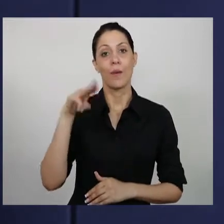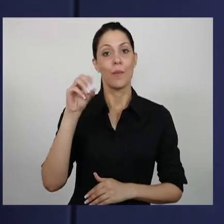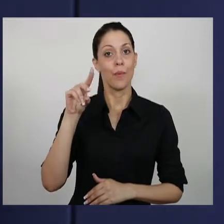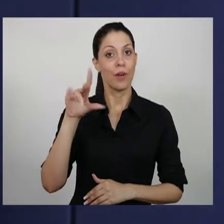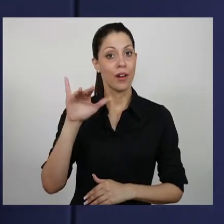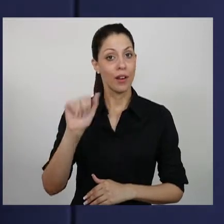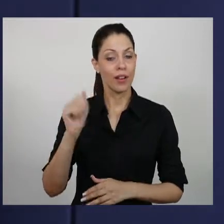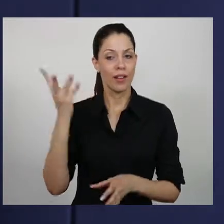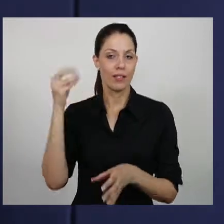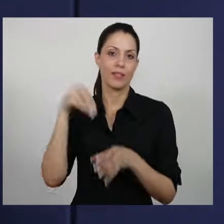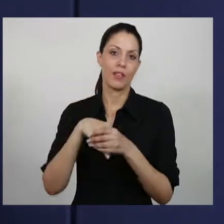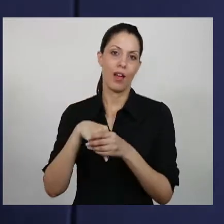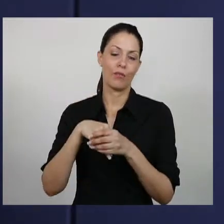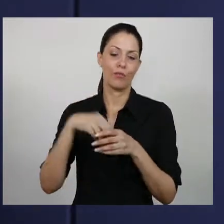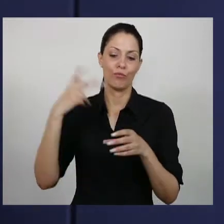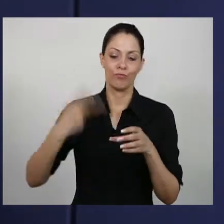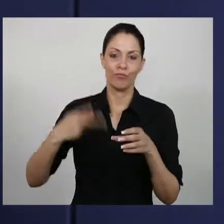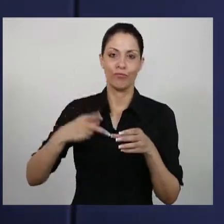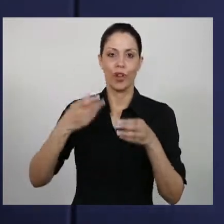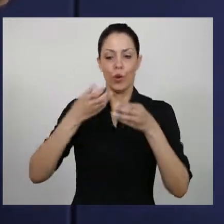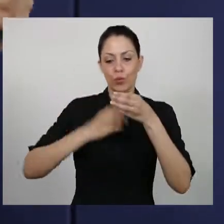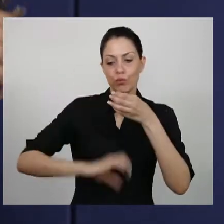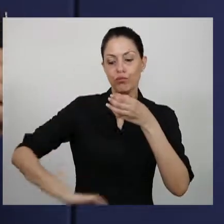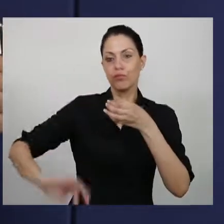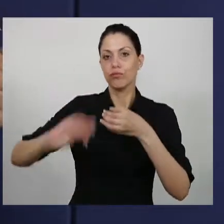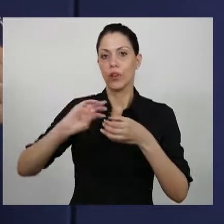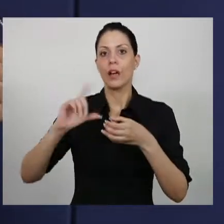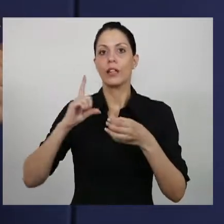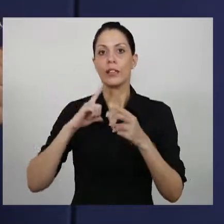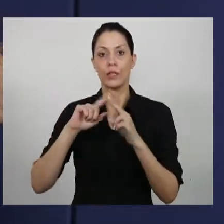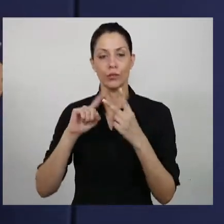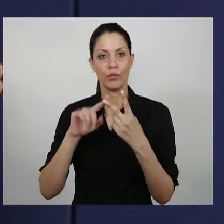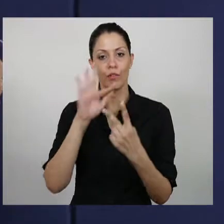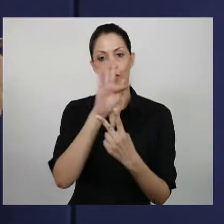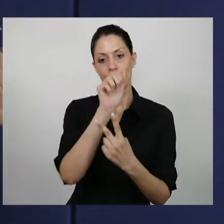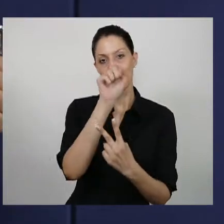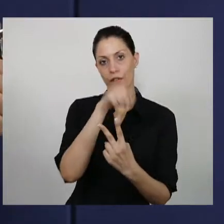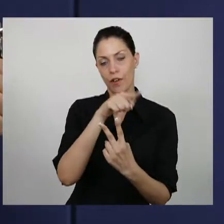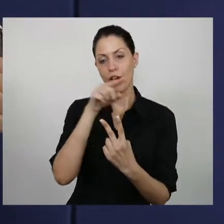desse instrumento. Esse instrumento é considerado um instrumento duplo, tem a trompa em Fá e a trompa em Si